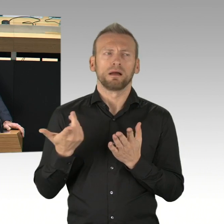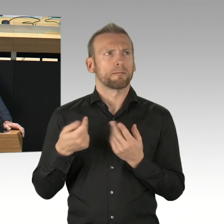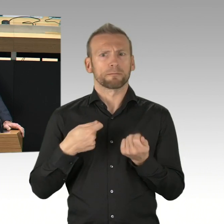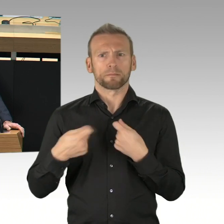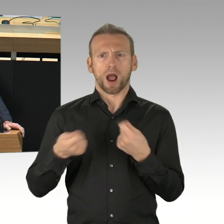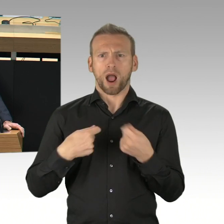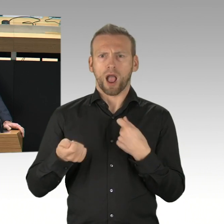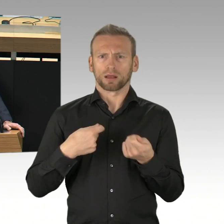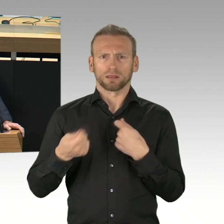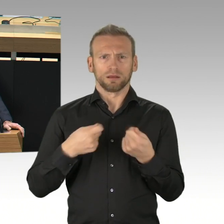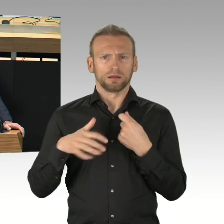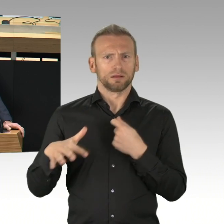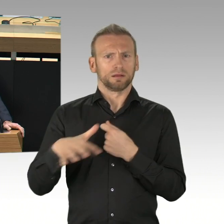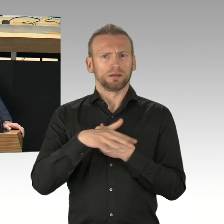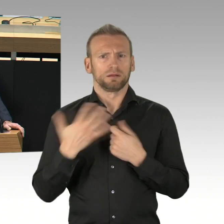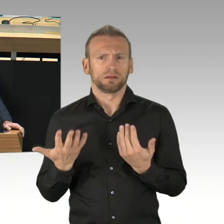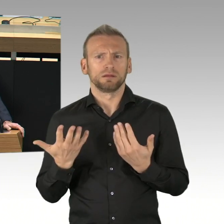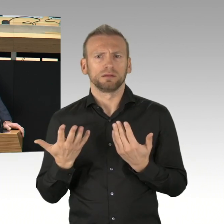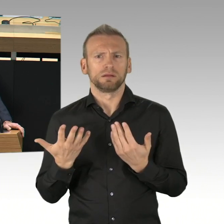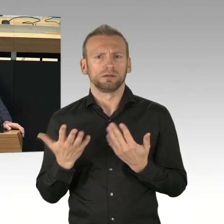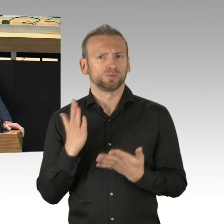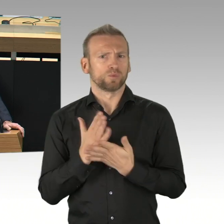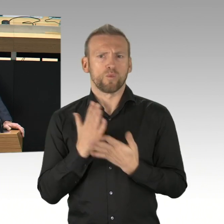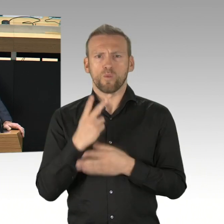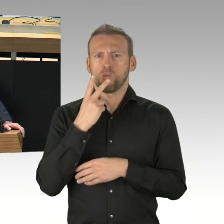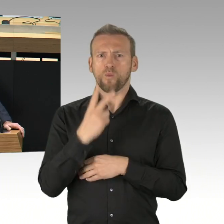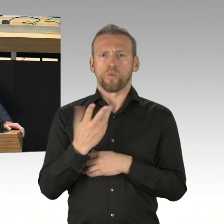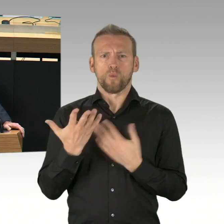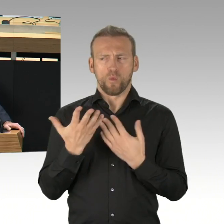wird der Überprüfung durch das Verfassungsgericht nicht standhalten.